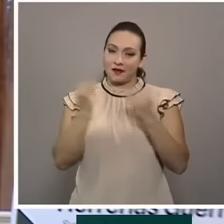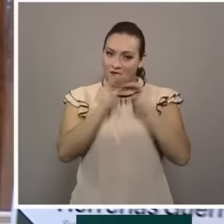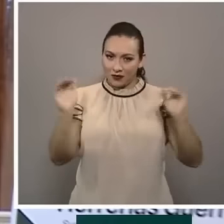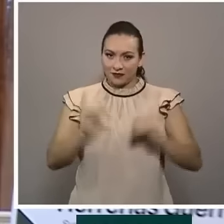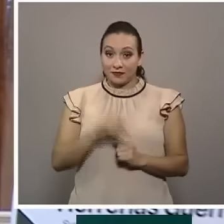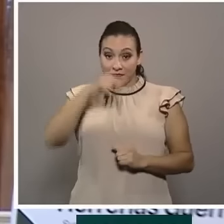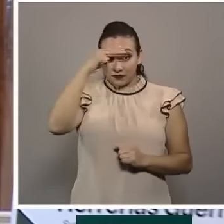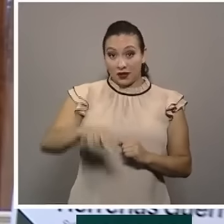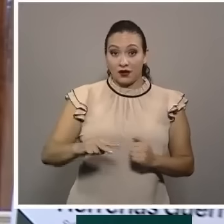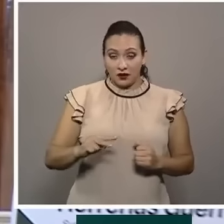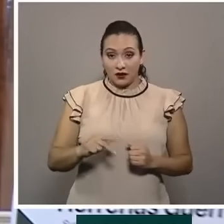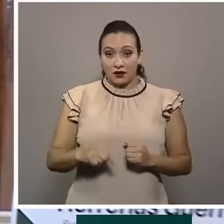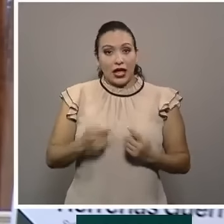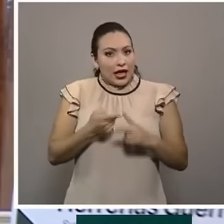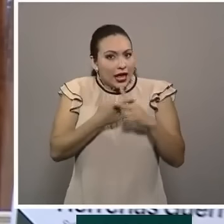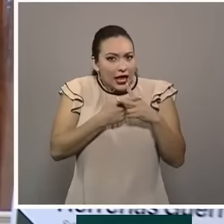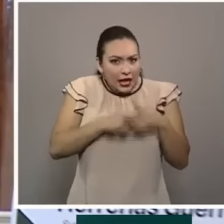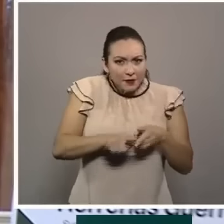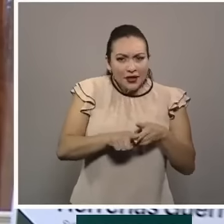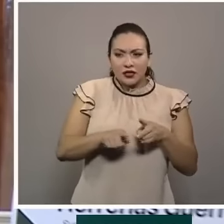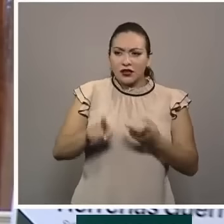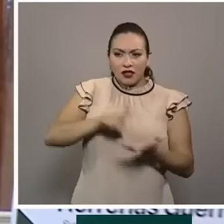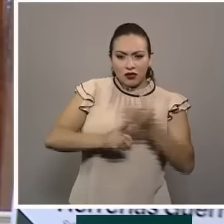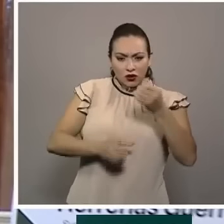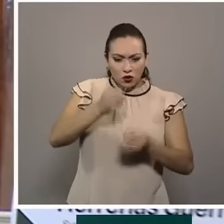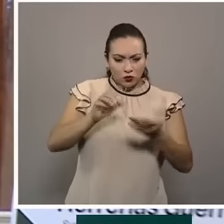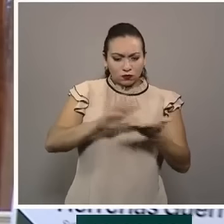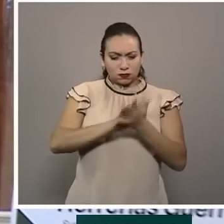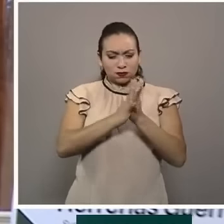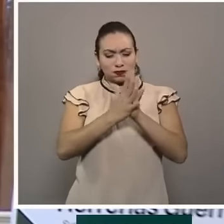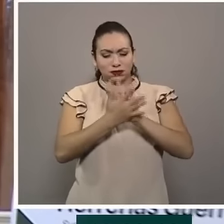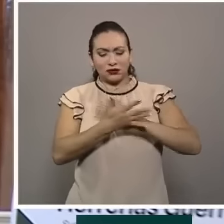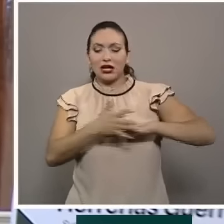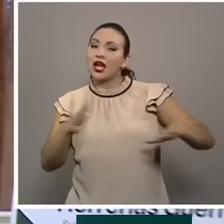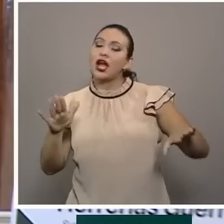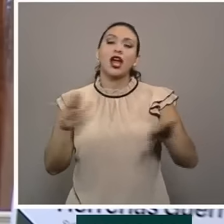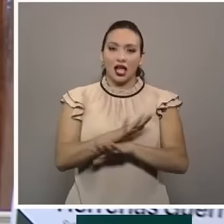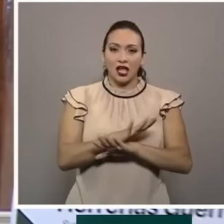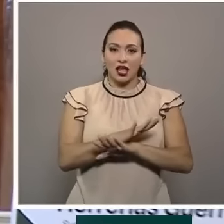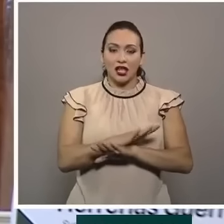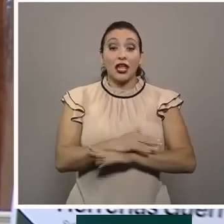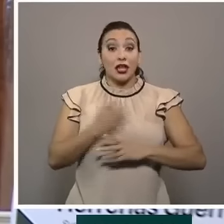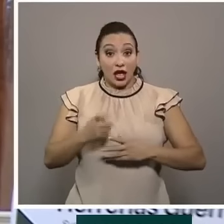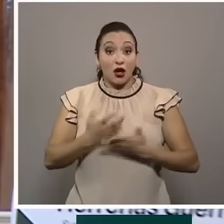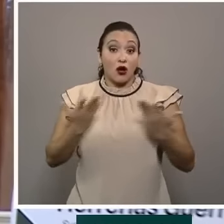iniciado una profunda transformación y dentro de ella las ministras y ministros hemos abierto al